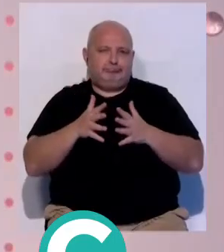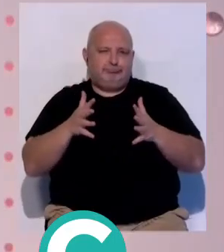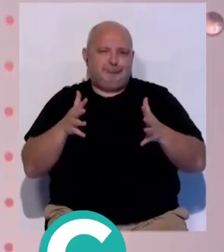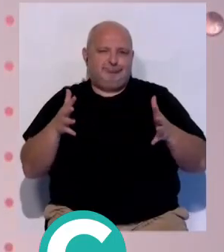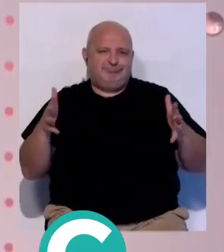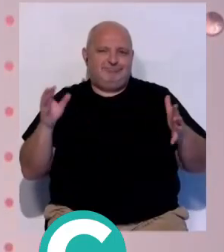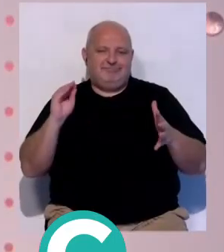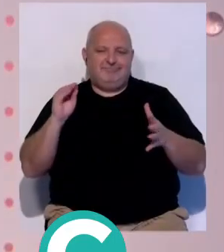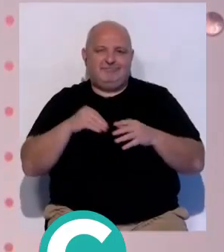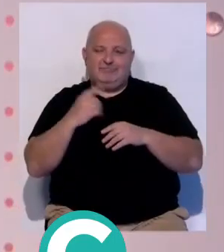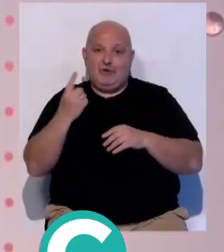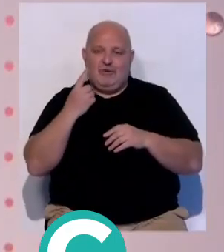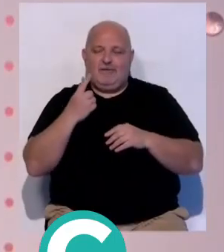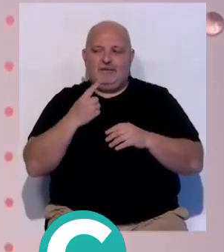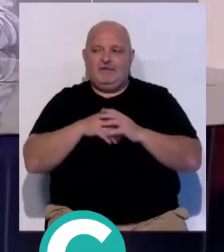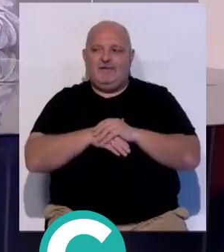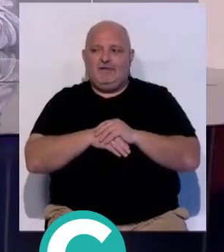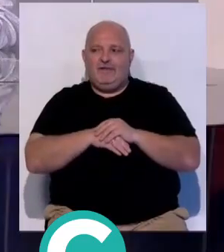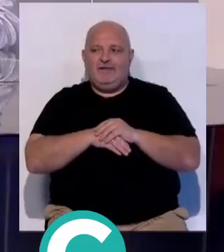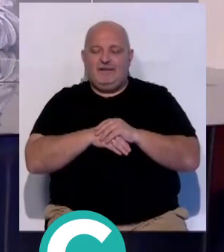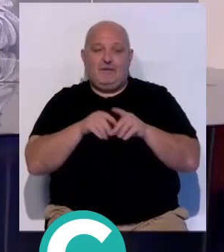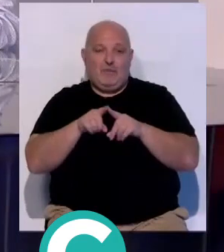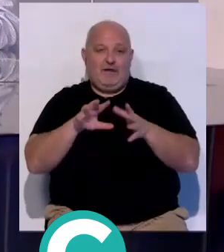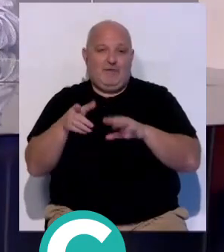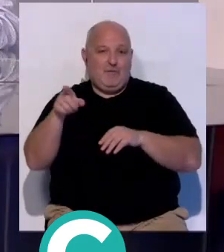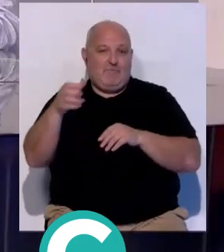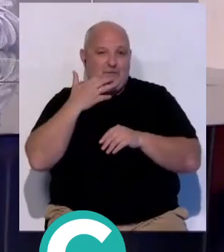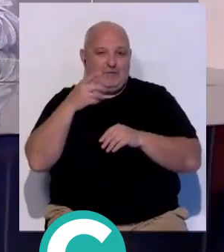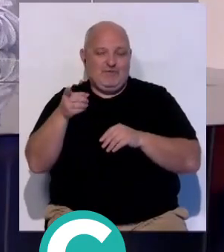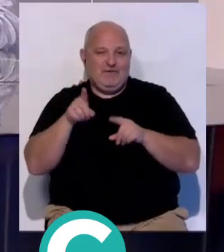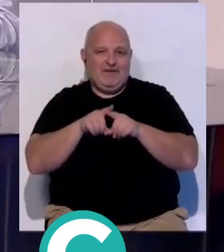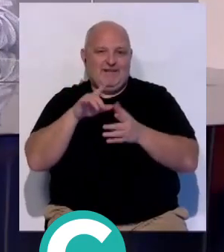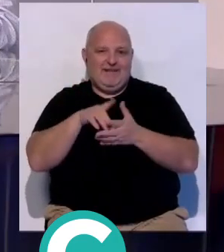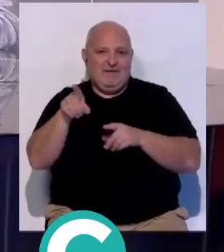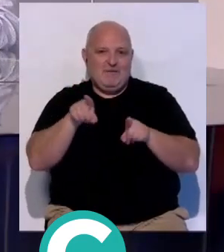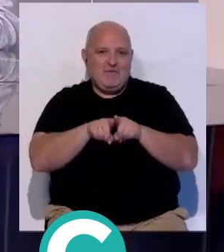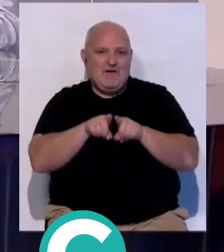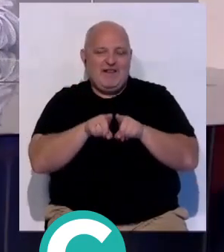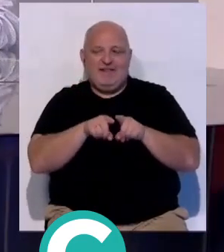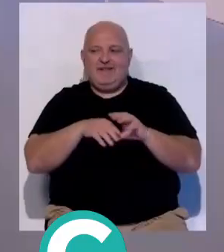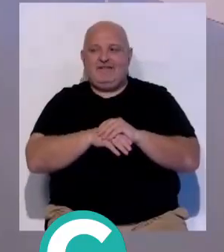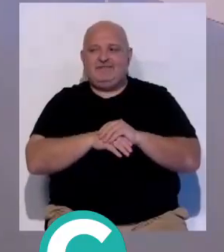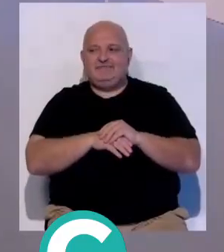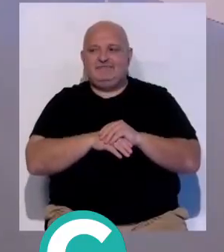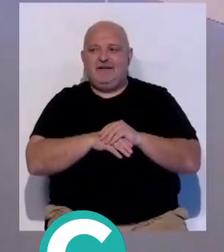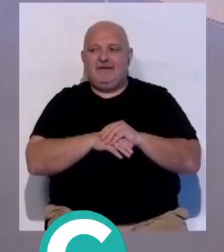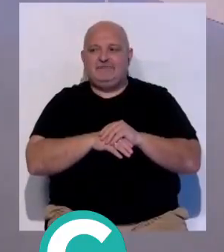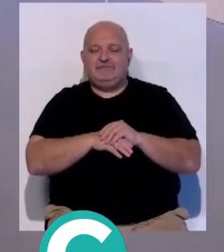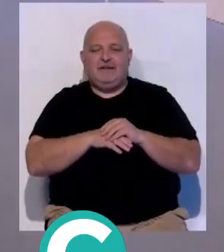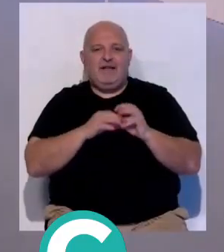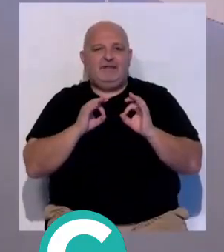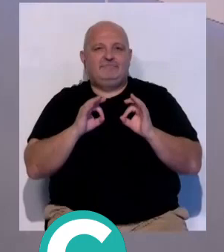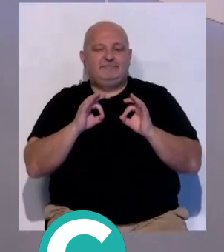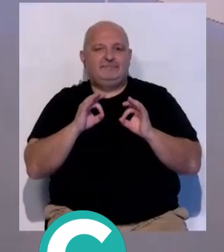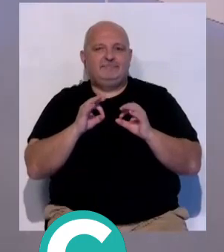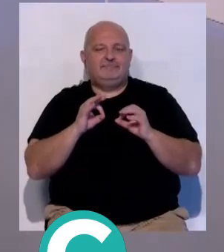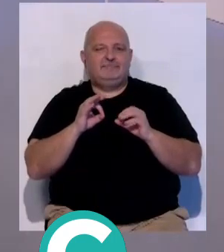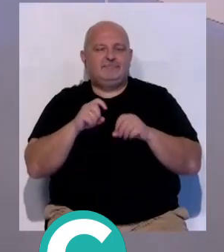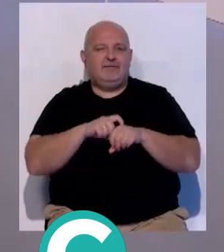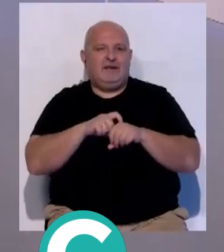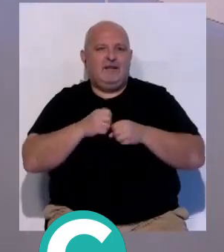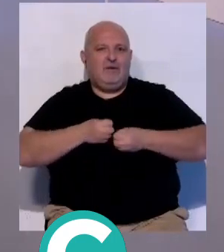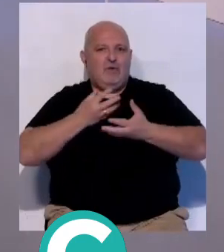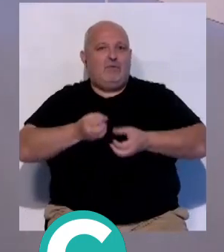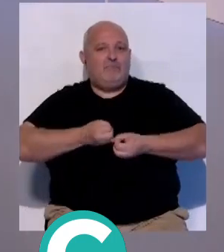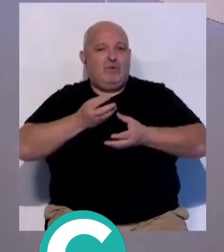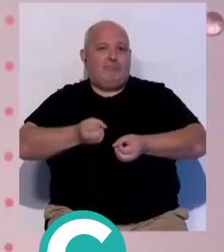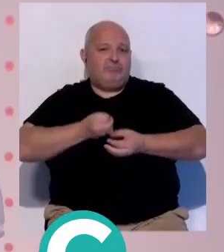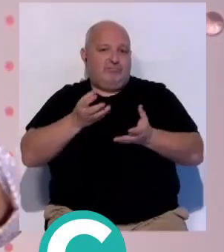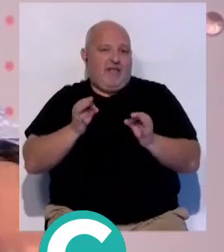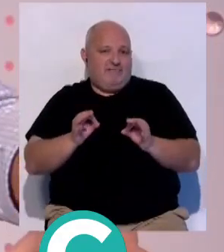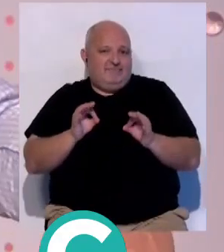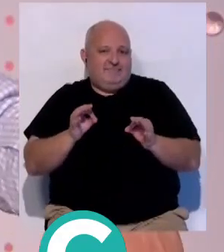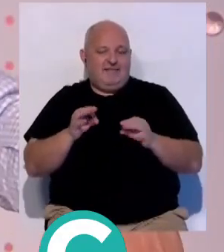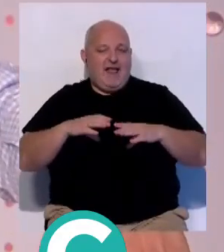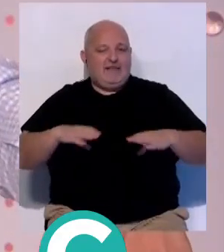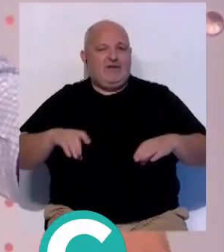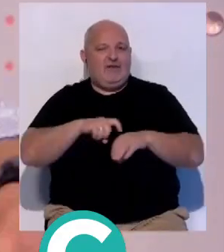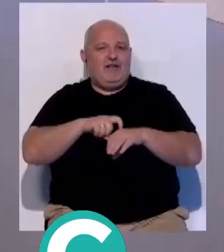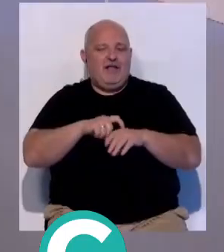bueno es que tenemos que contar las cosas desde un principio no aquí dice no cortita y al pie